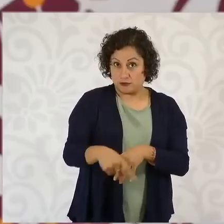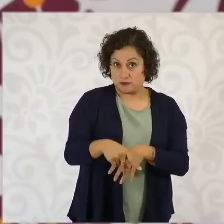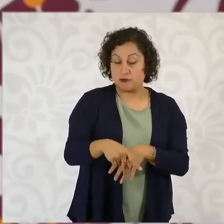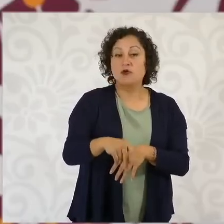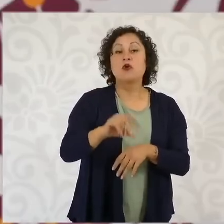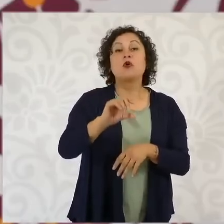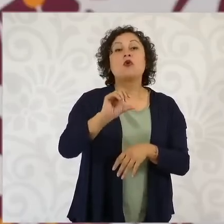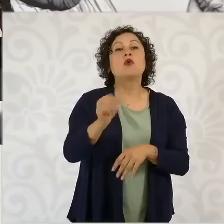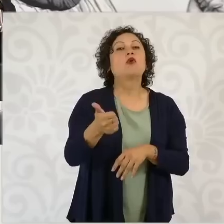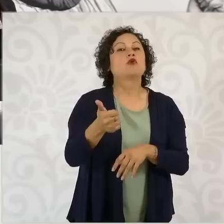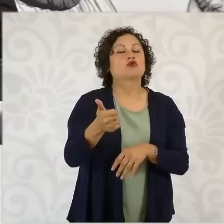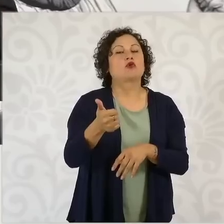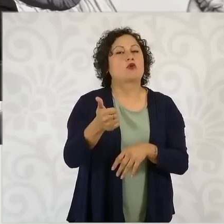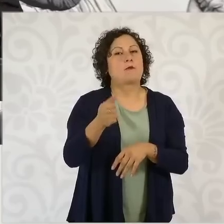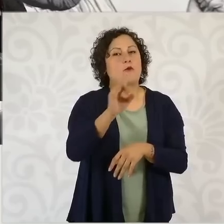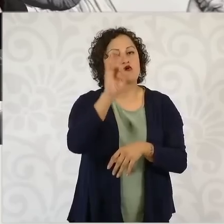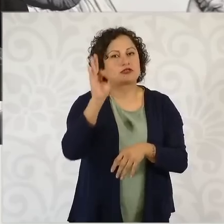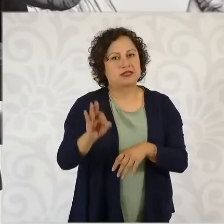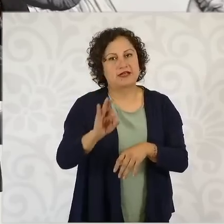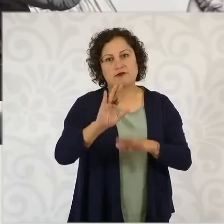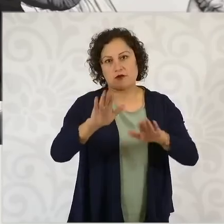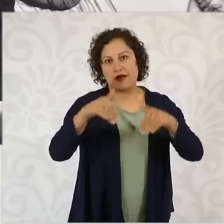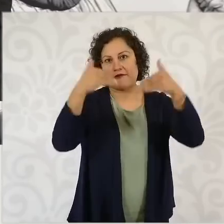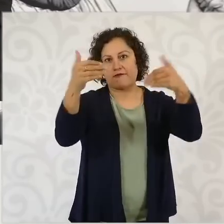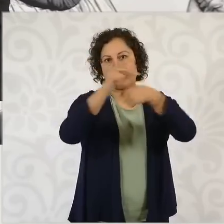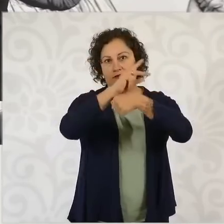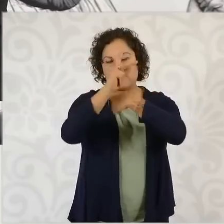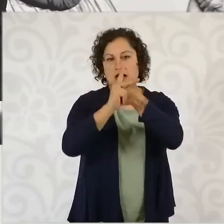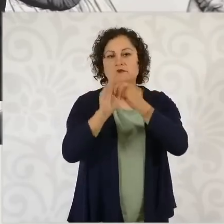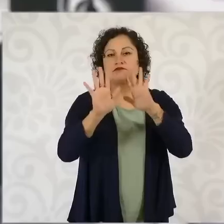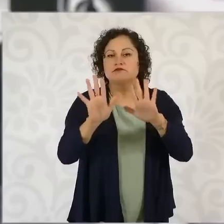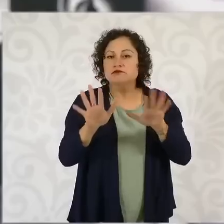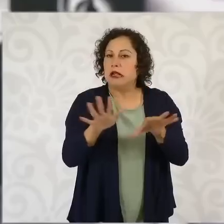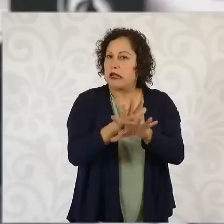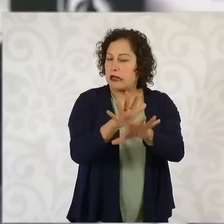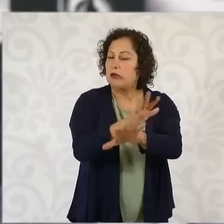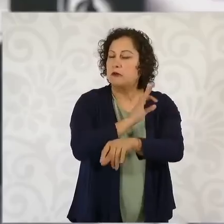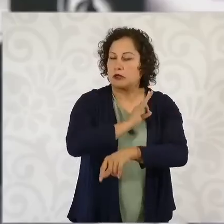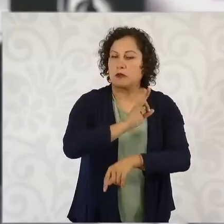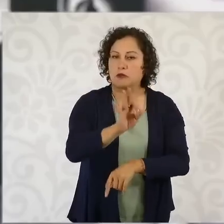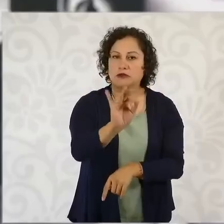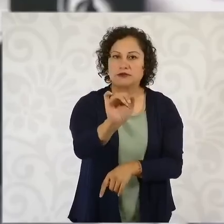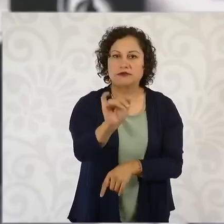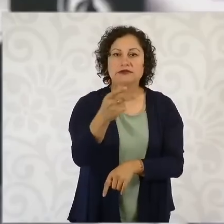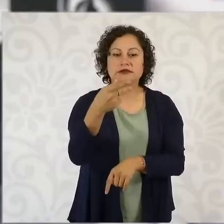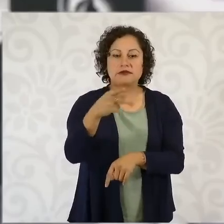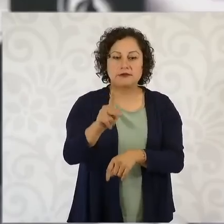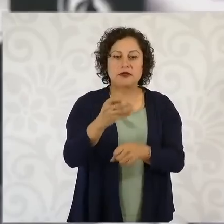eso puede variar conforme vayamos avanzando pero eso es lo que tenemos el día de hoy 221 millones